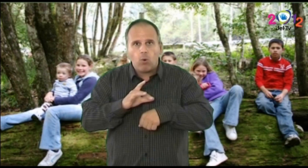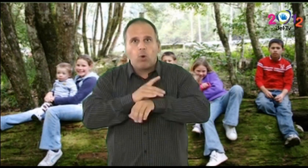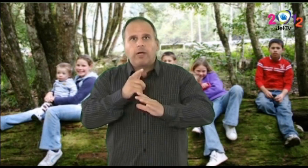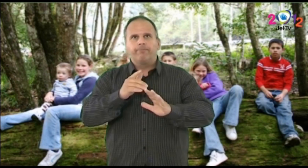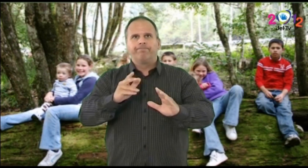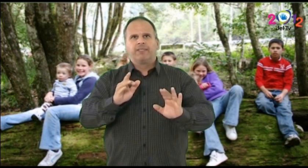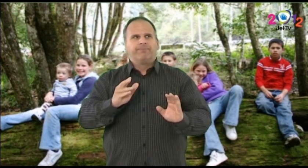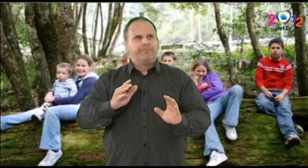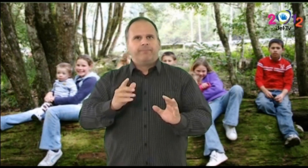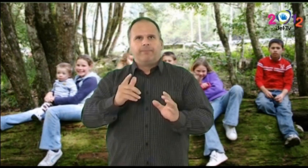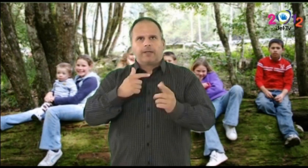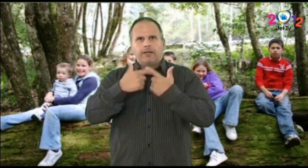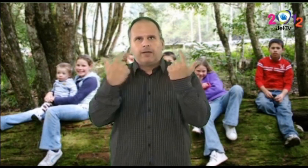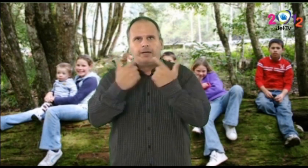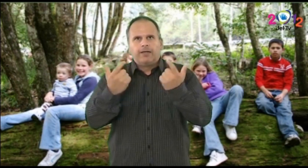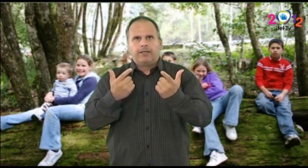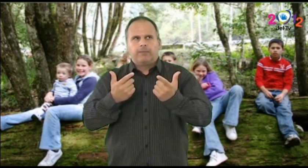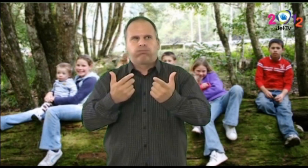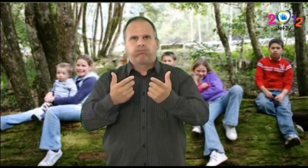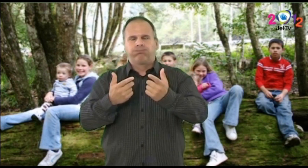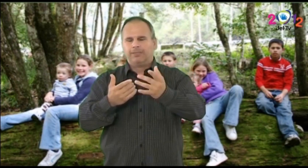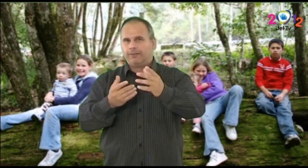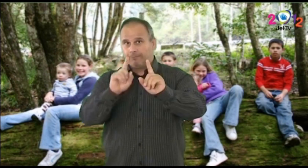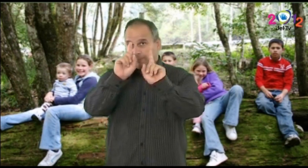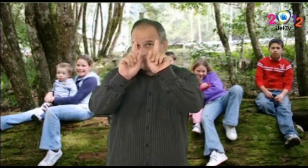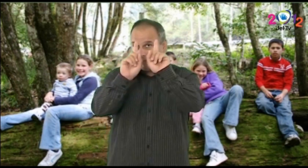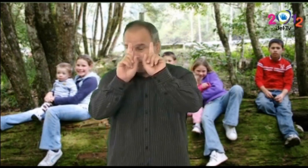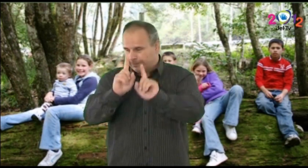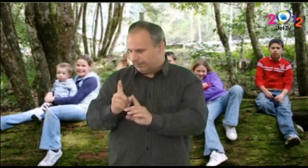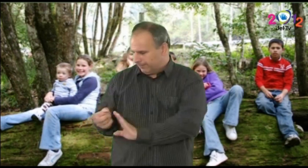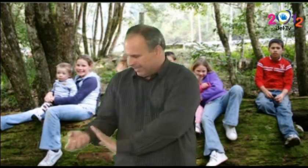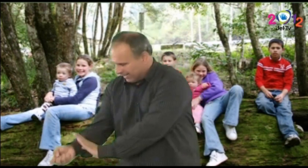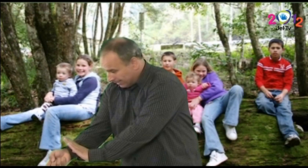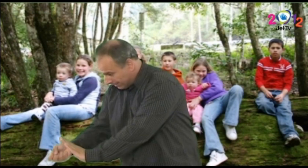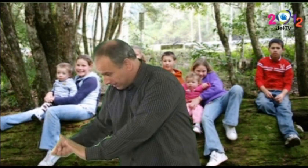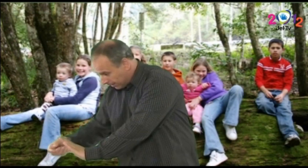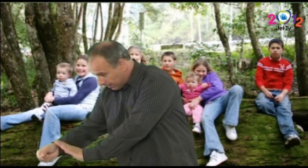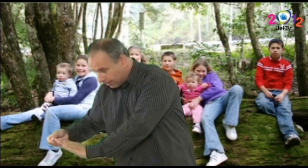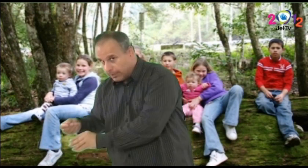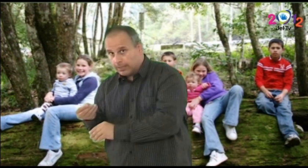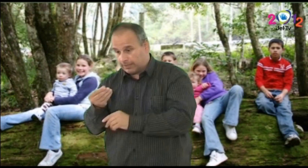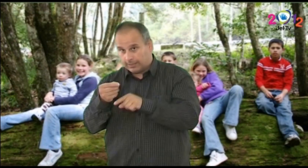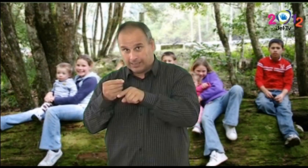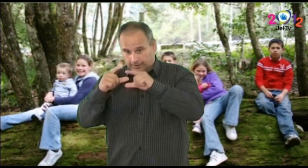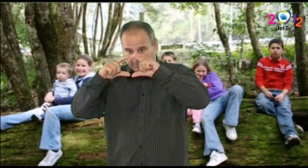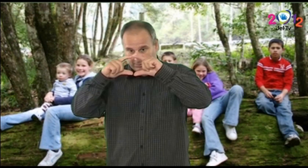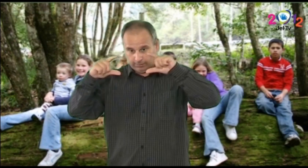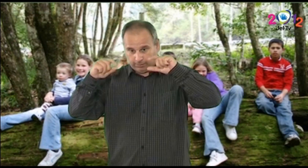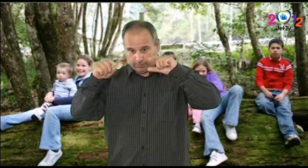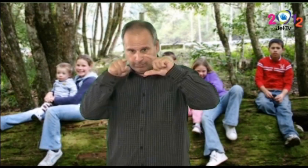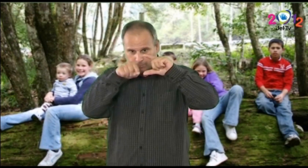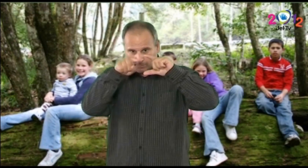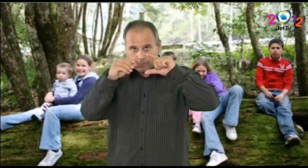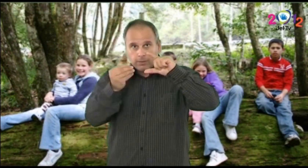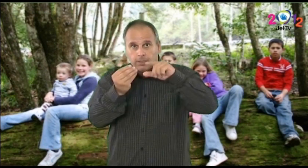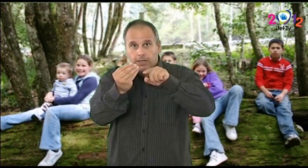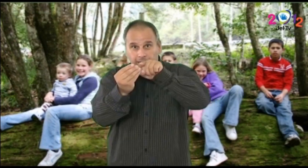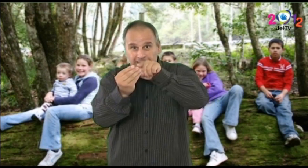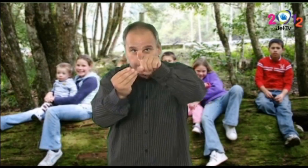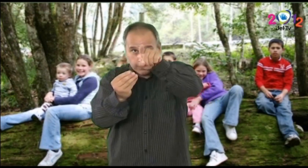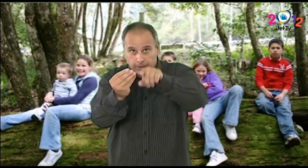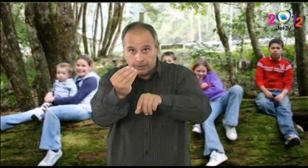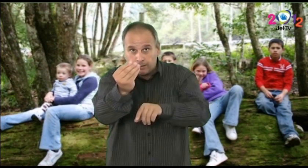Az orvos gondolkodik, majd elõvesz a fiókjából valamit és odaadja a férfinak.